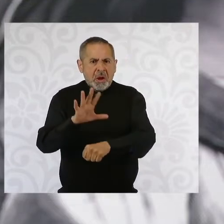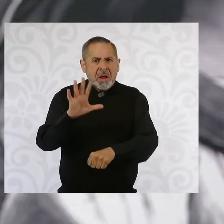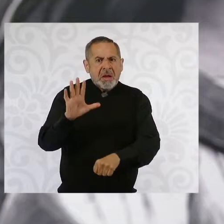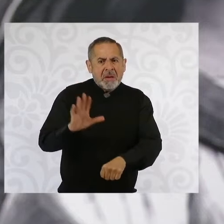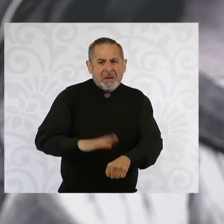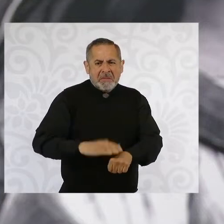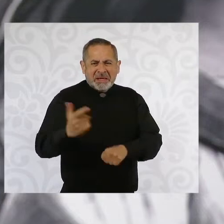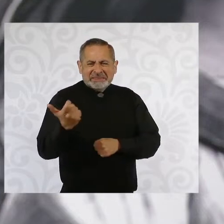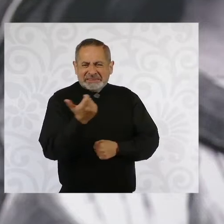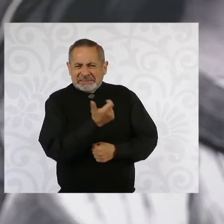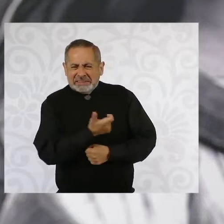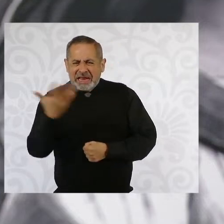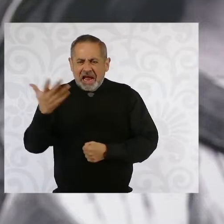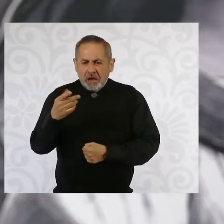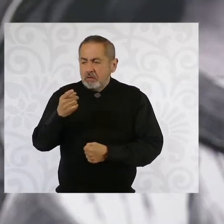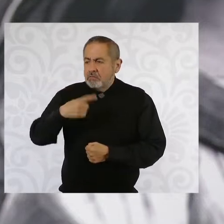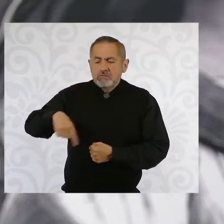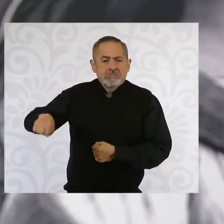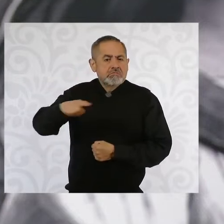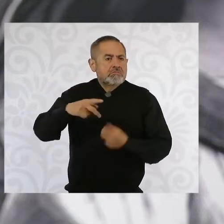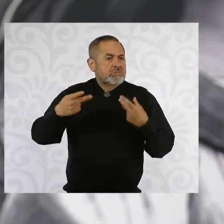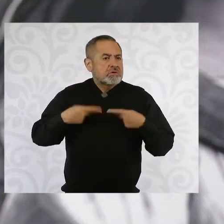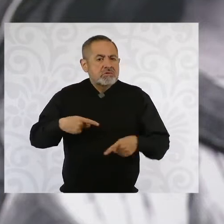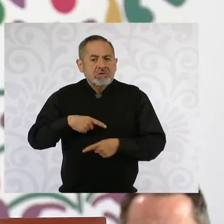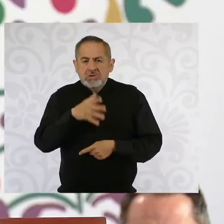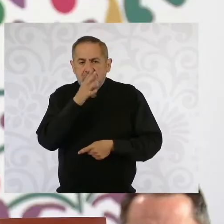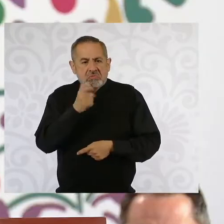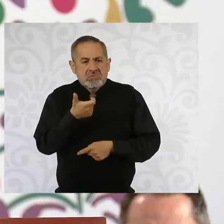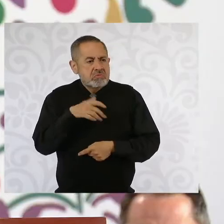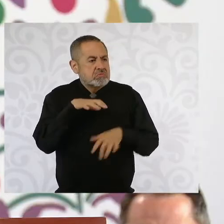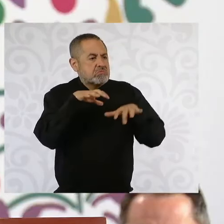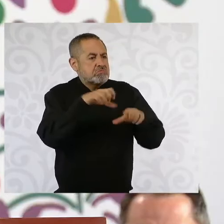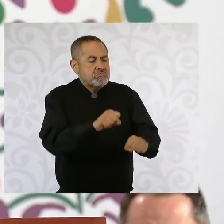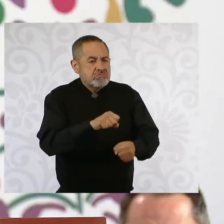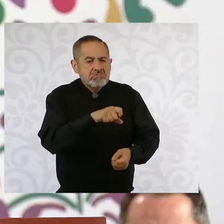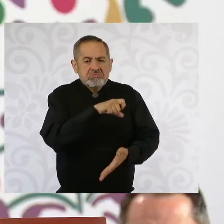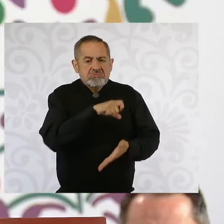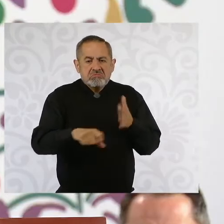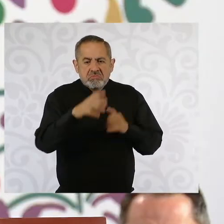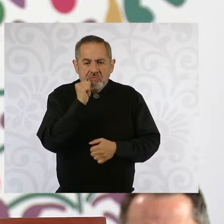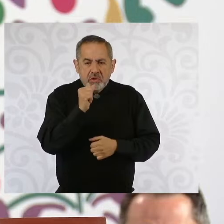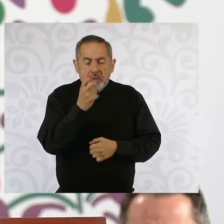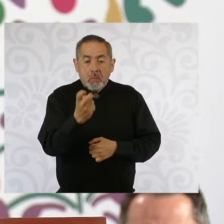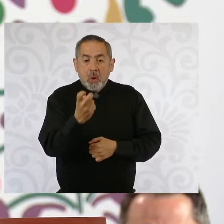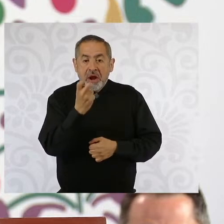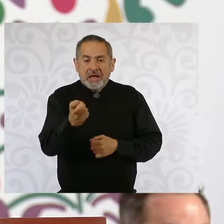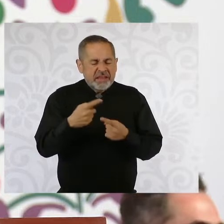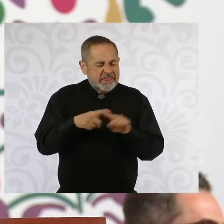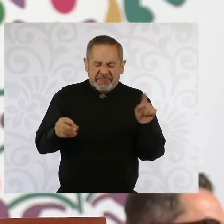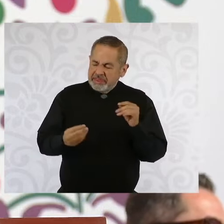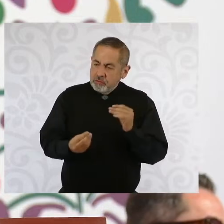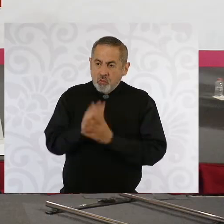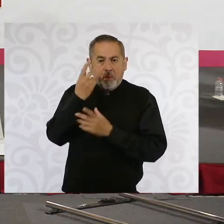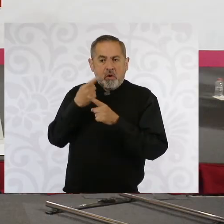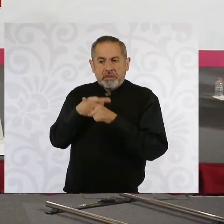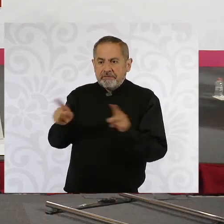la mayoría de las familias mexicanas eso es lo que vamos a cambiar con noina la que sigue les doy un